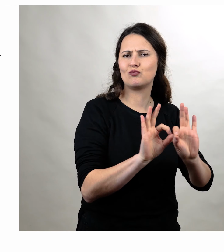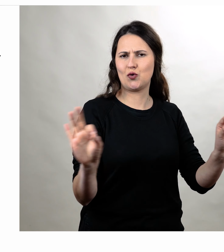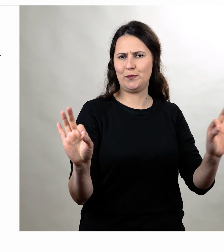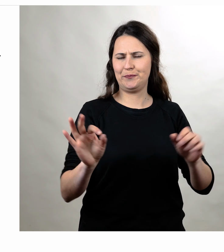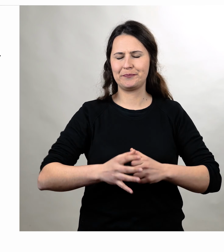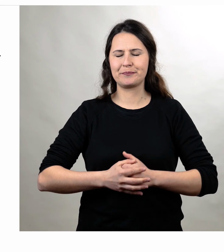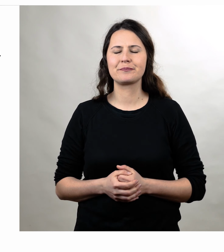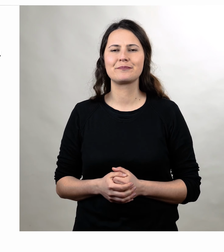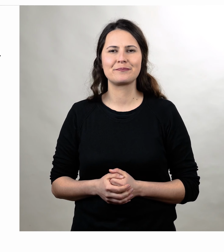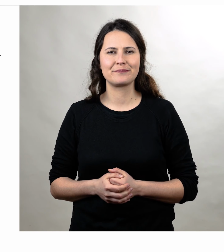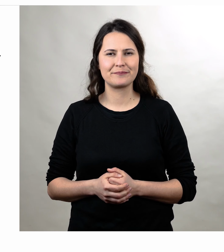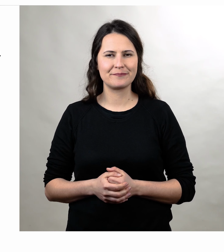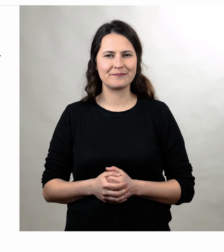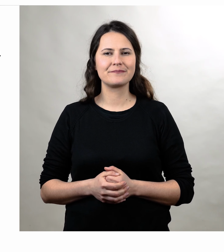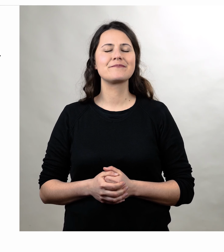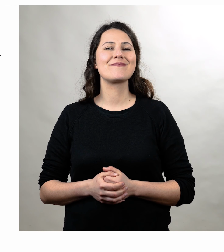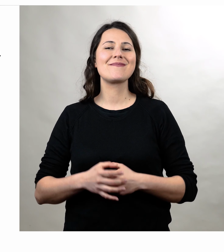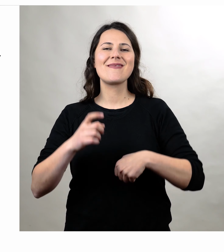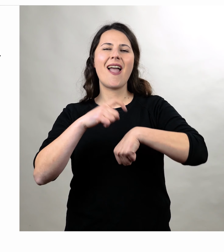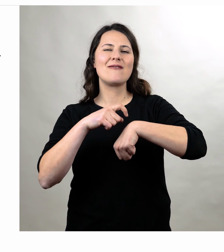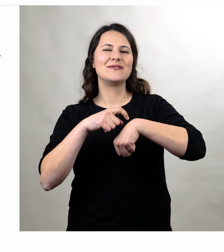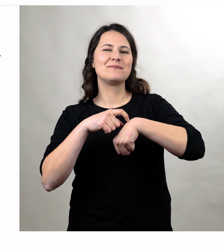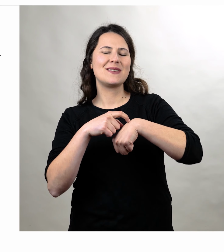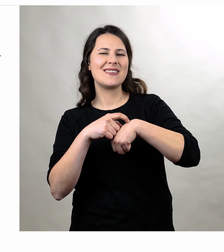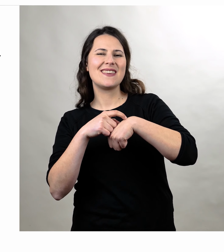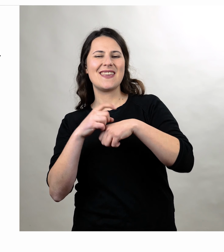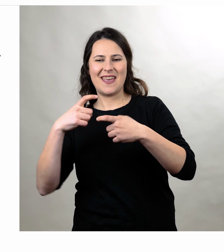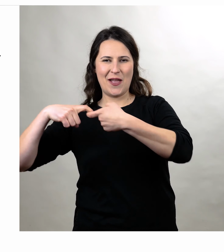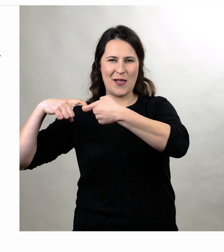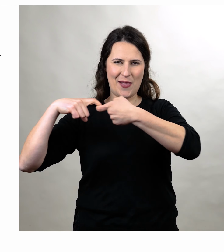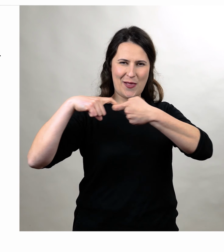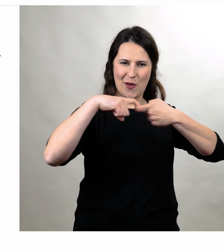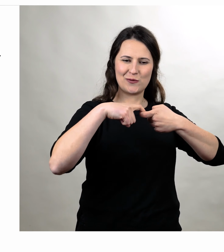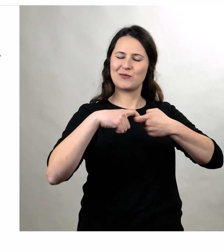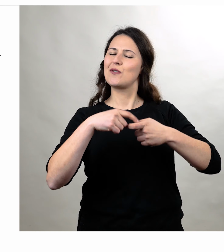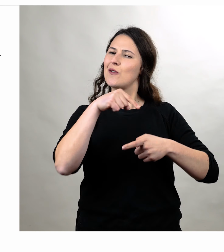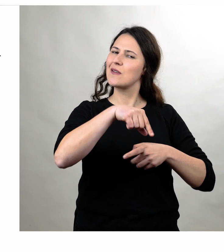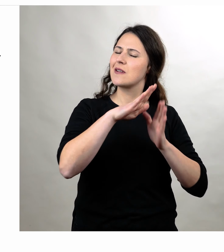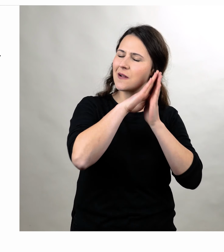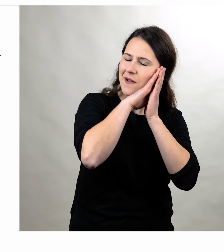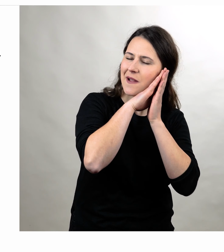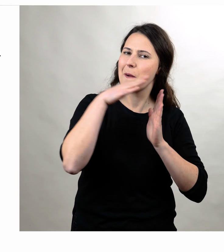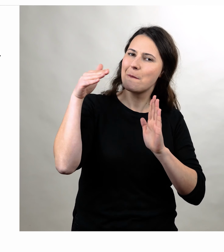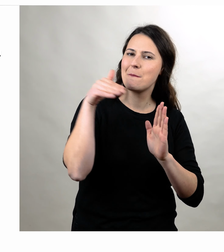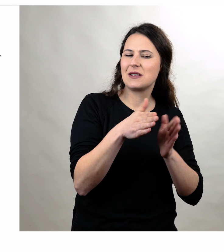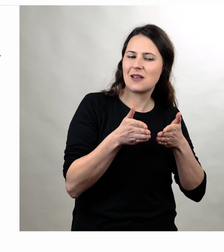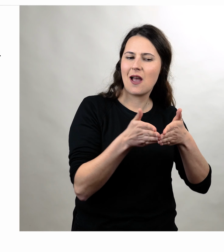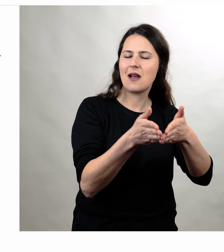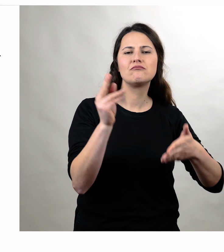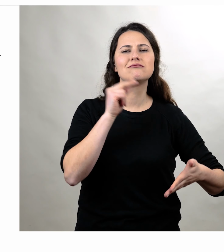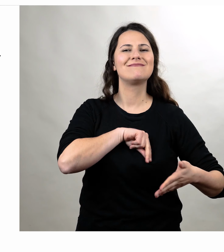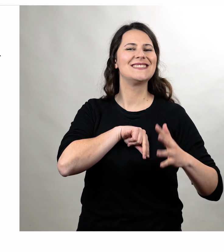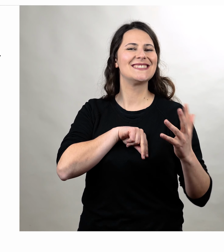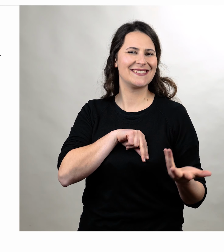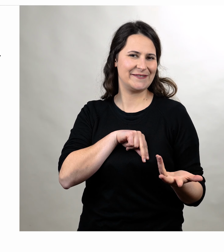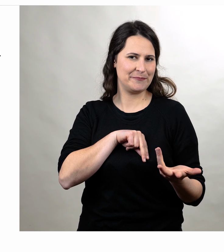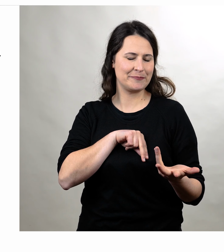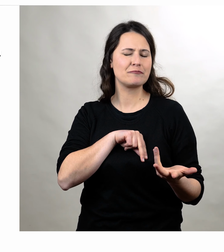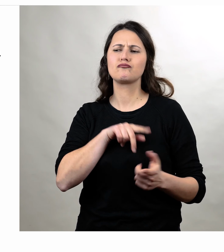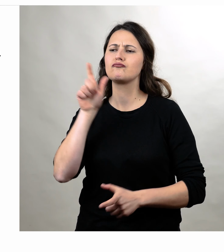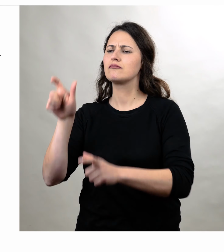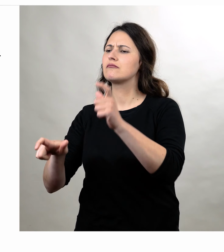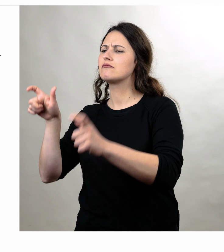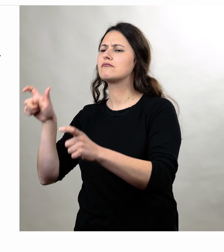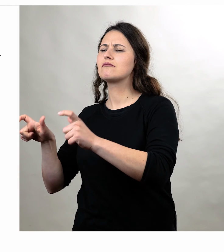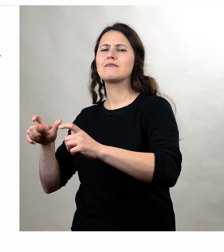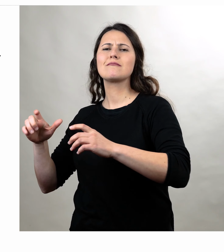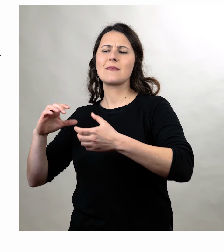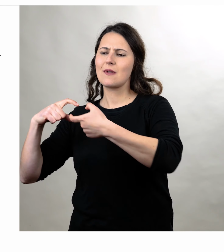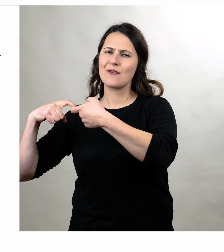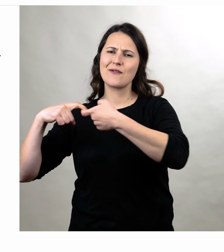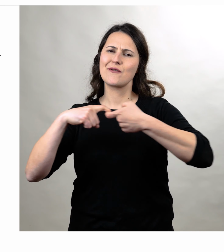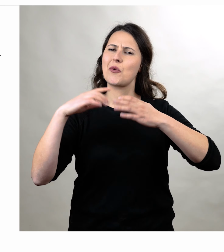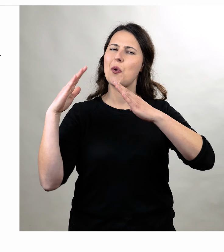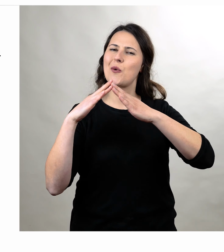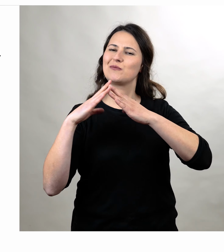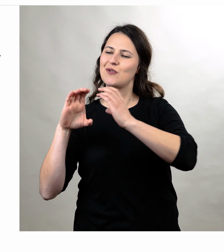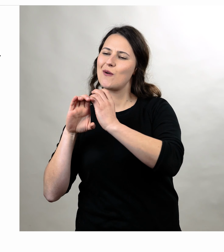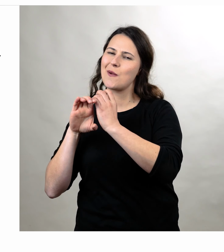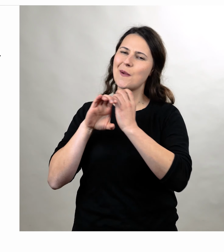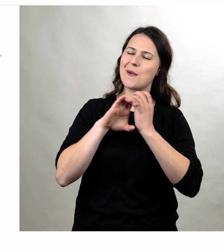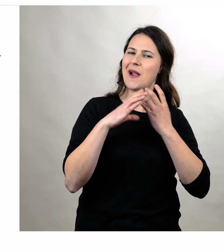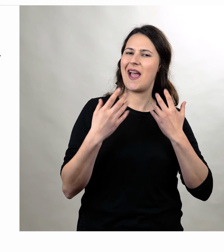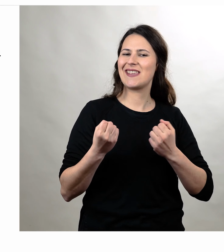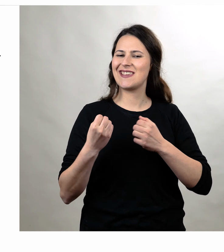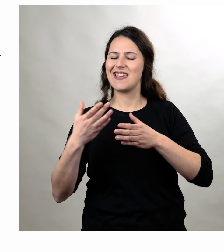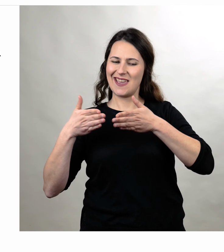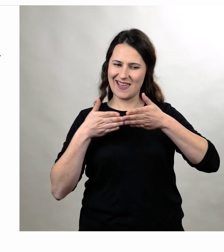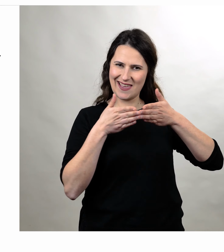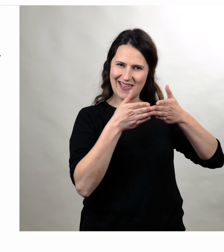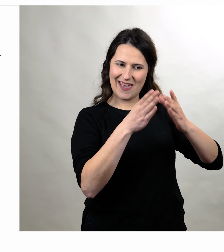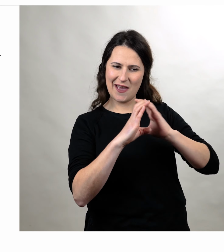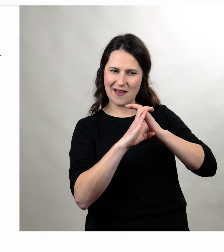Πλεονεκτήματα της διαμονής στο πλοίο: οι ταξιδιώτες μπορούν να απολαύσουν την άνεση του τροχόσπιτου τους κατά τη διάρκεια του ταξιδιού.